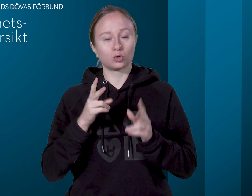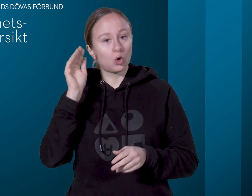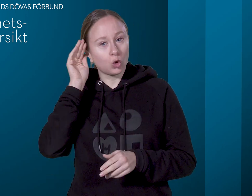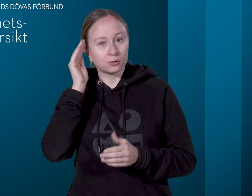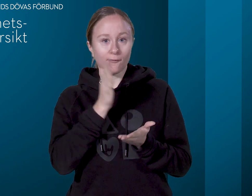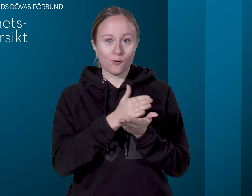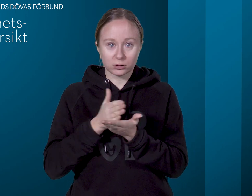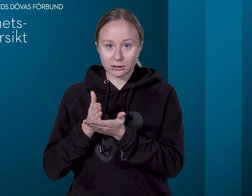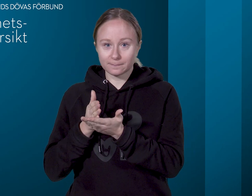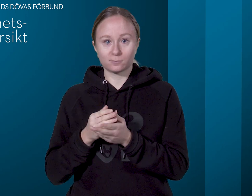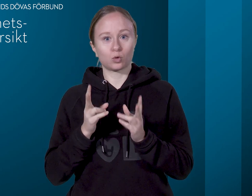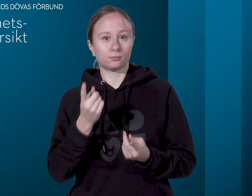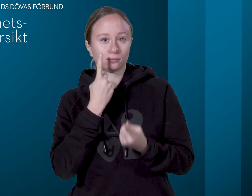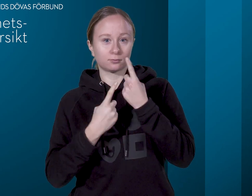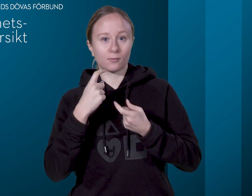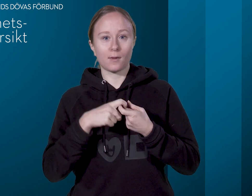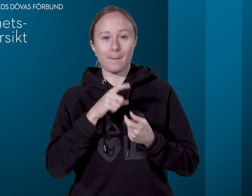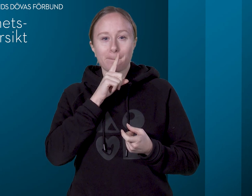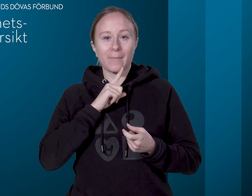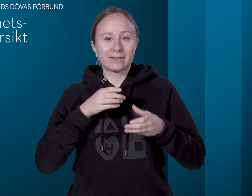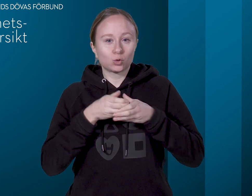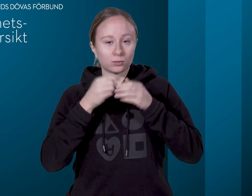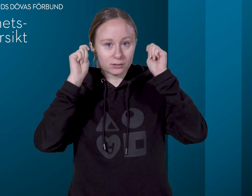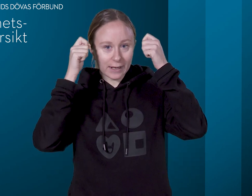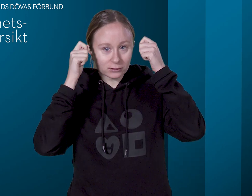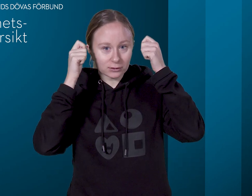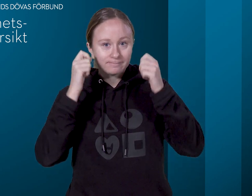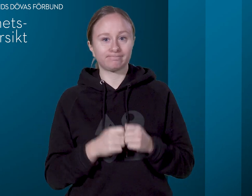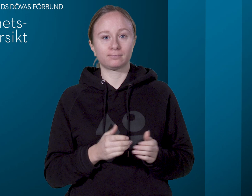lyssna på föreläsning, gå diskussioner om minoritetsstress,